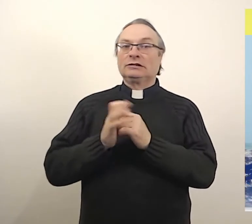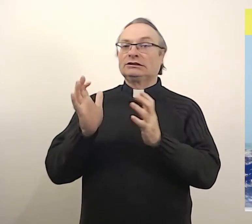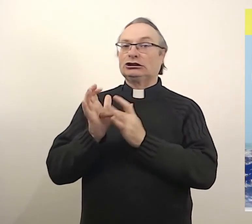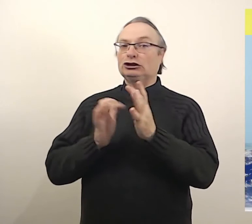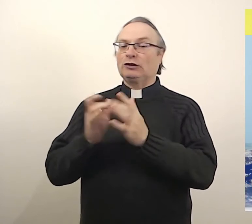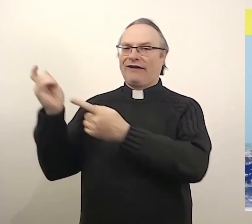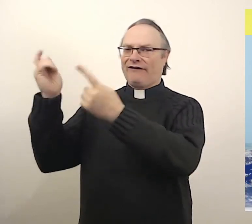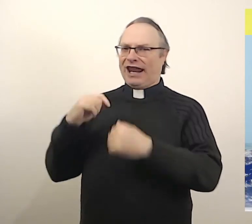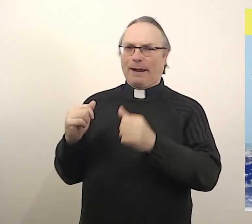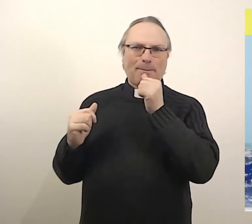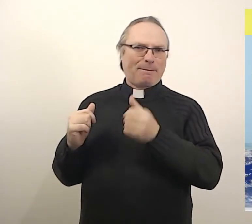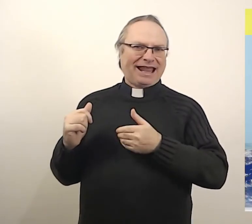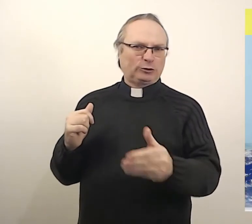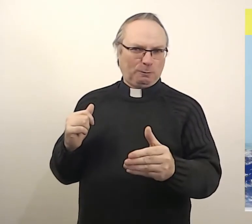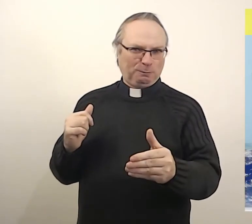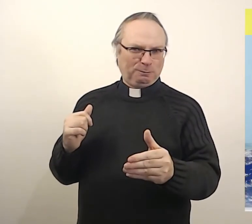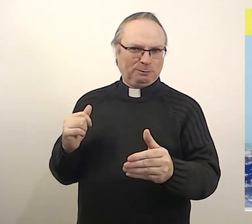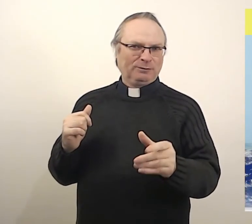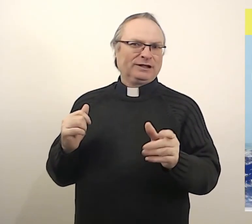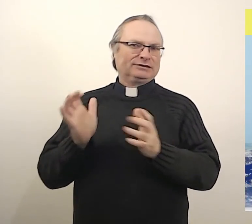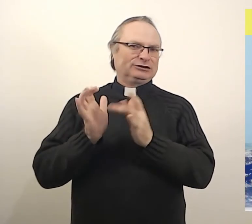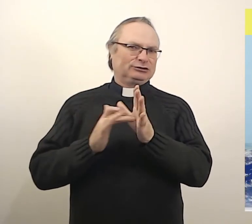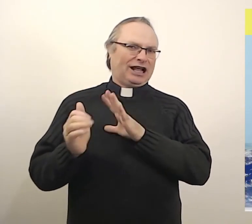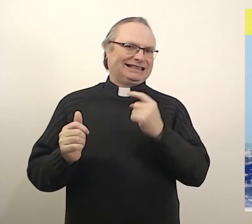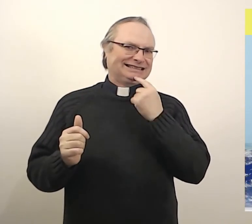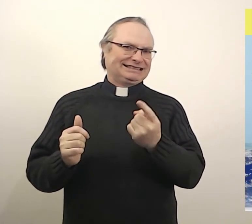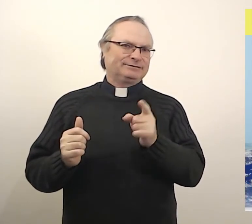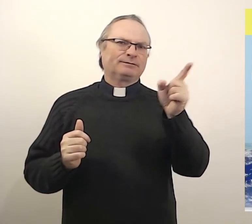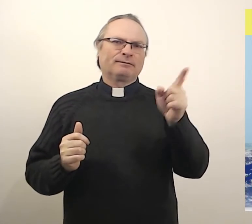Jésus vient bientôt. Jésus avait dit;